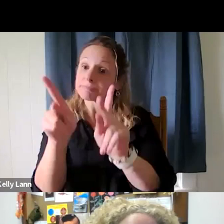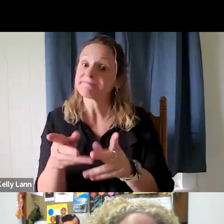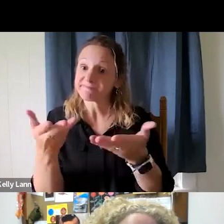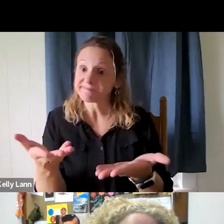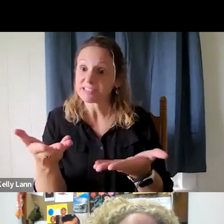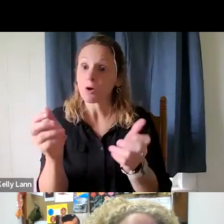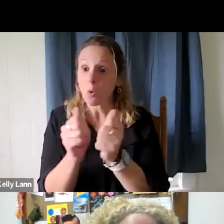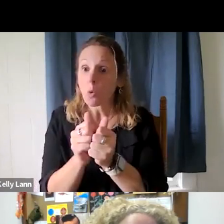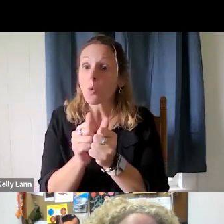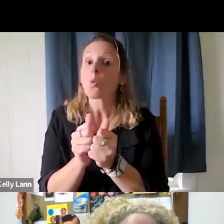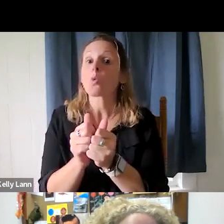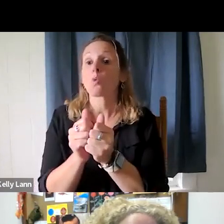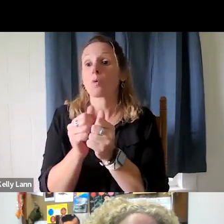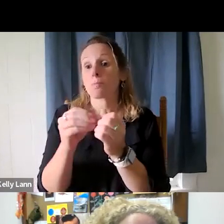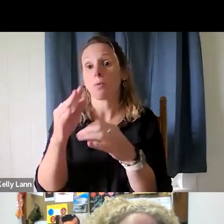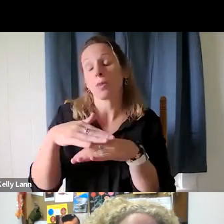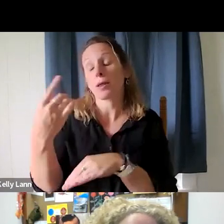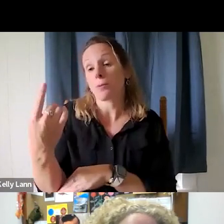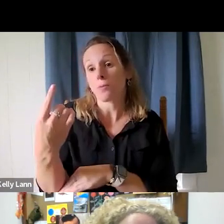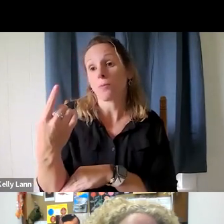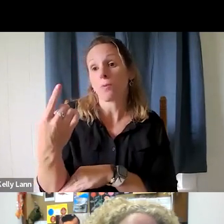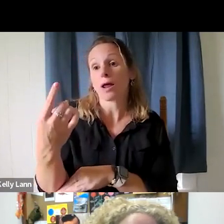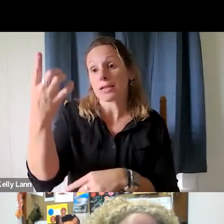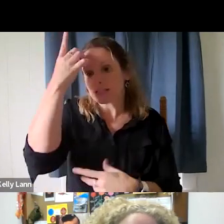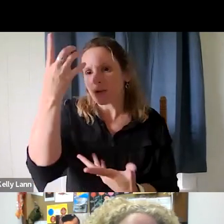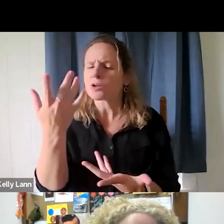con estos trastornos concurrentes. ¿Pueden hablar un poco sobre eso